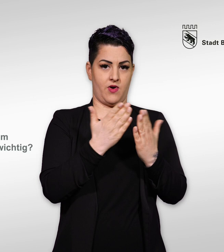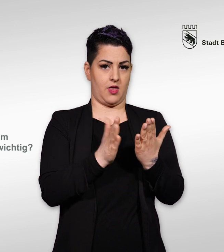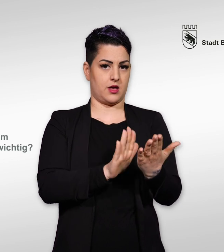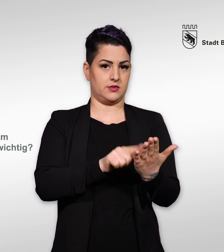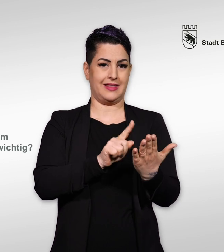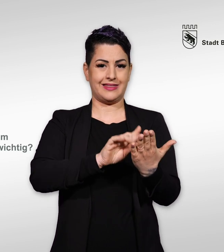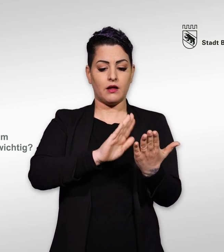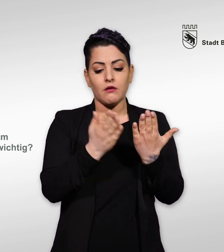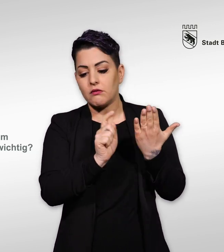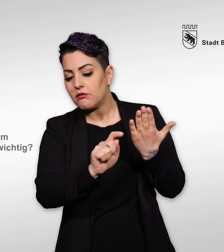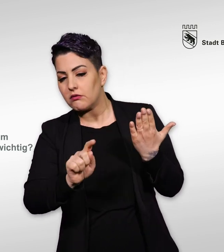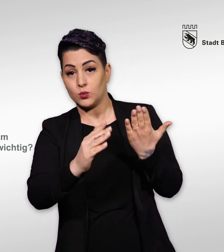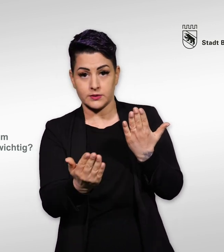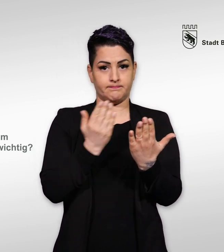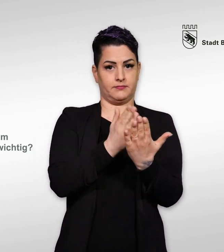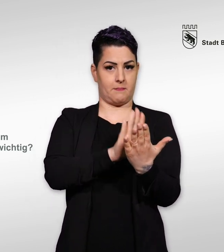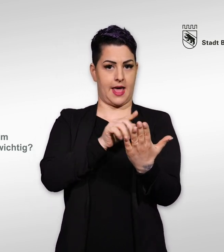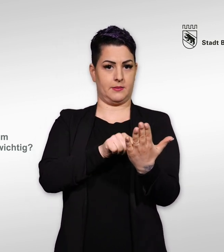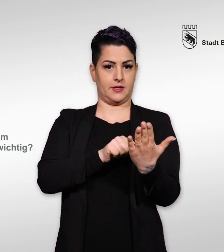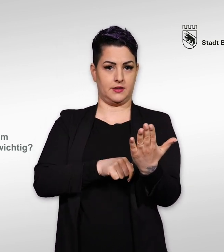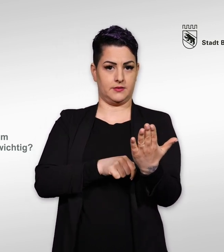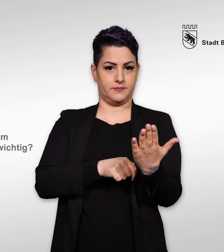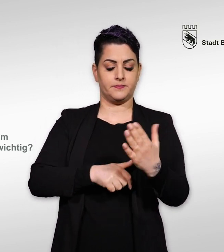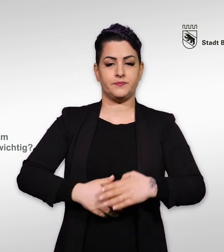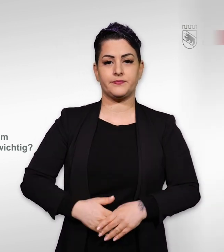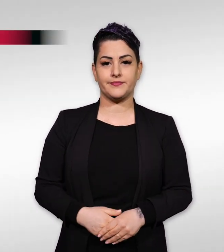Es reicht nicht, wenn «myMMX» nur im Hintergrund geöffnet ist.